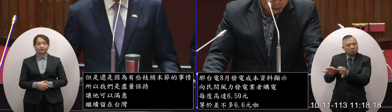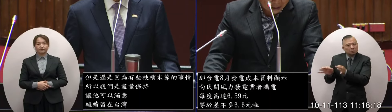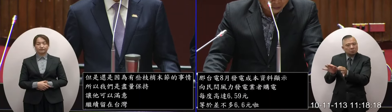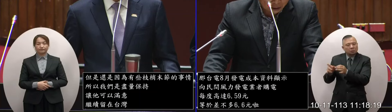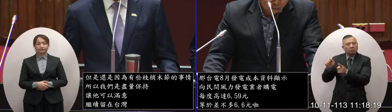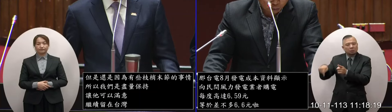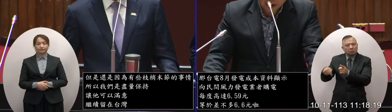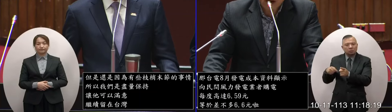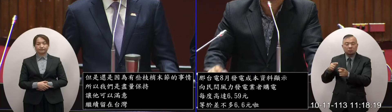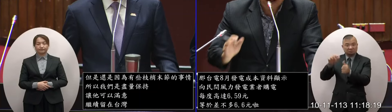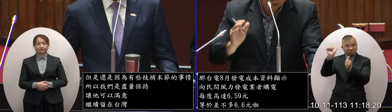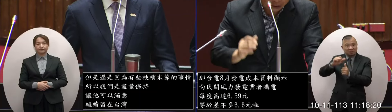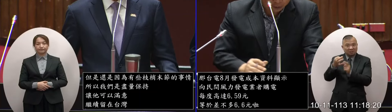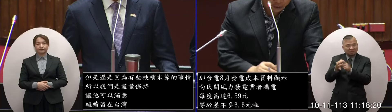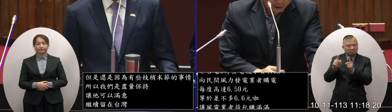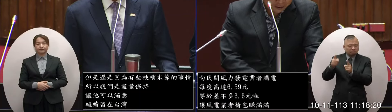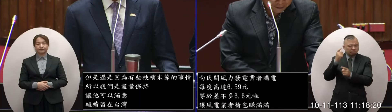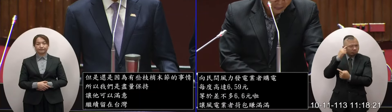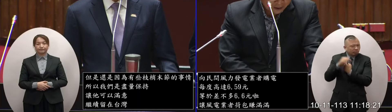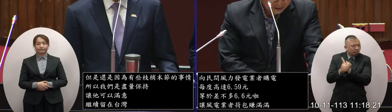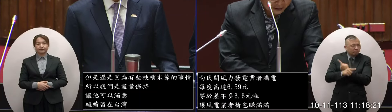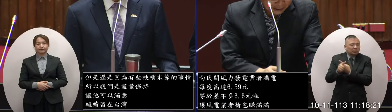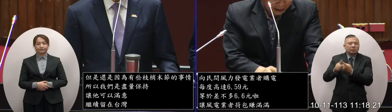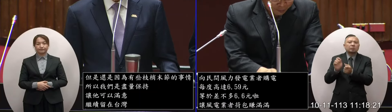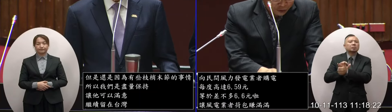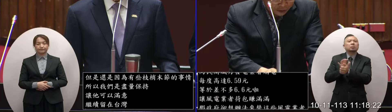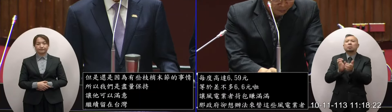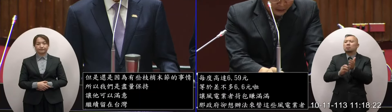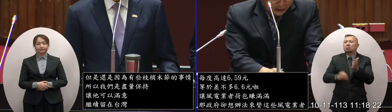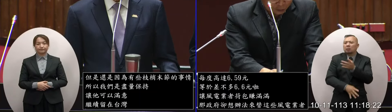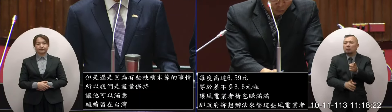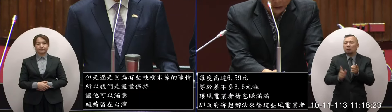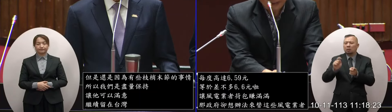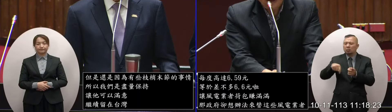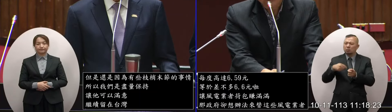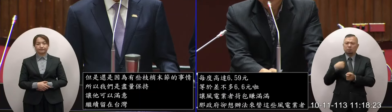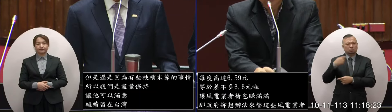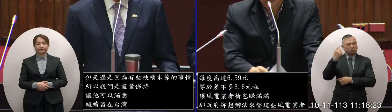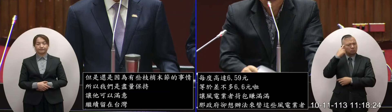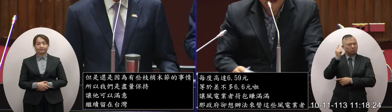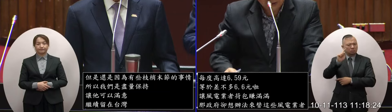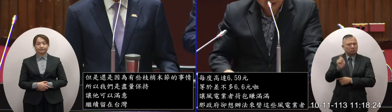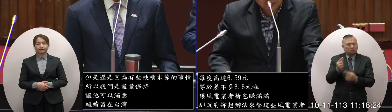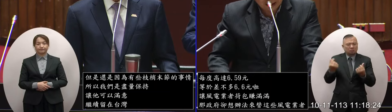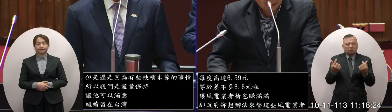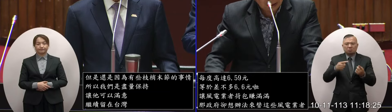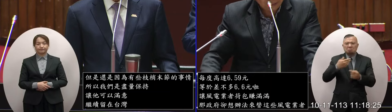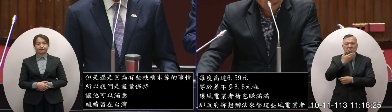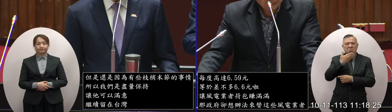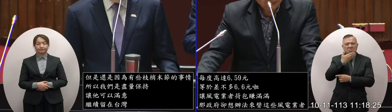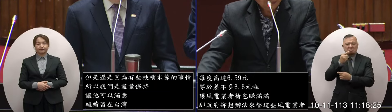不砍穩購的匯率 這難道不是變相圖利嗎 那個有什麼看法